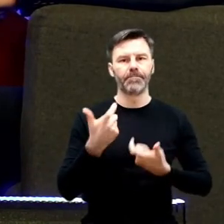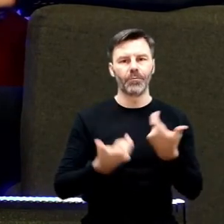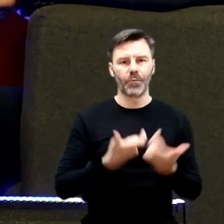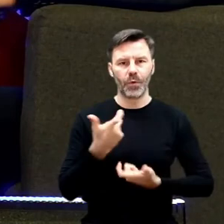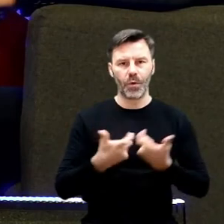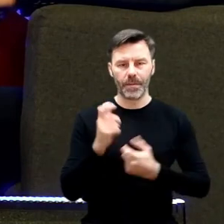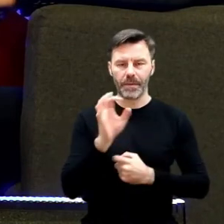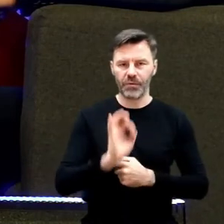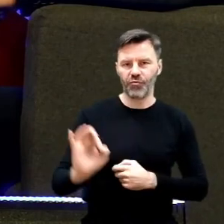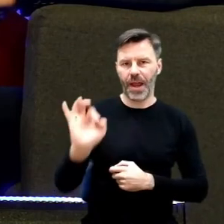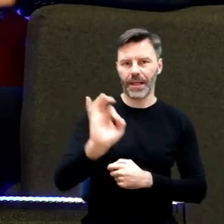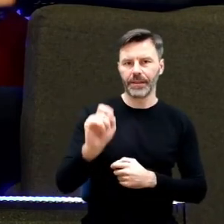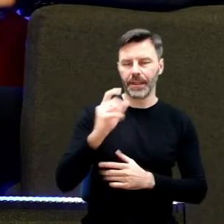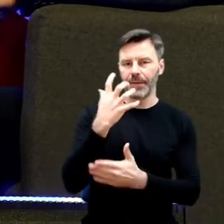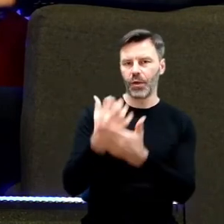szanse, jakie stwarza Banko Słowarstwa Krajowego.